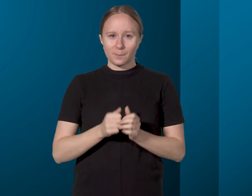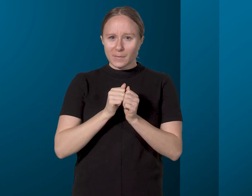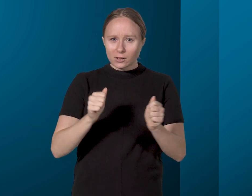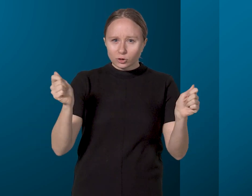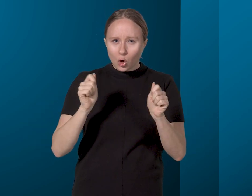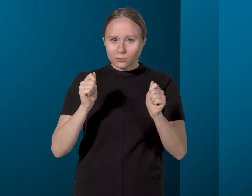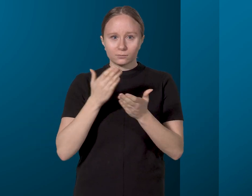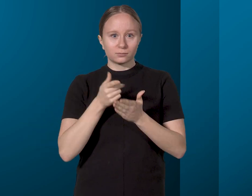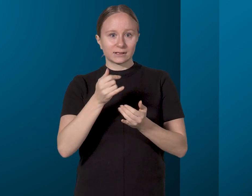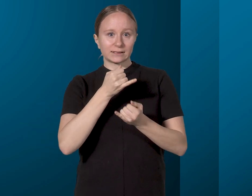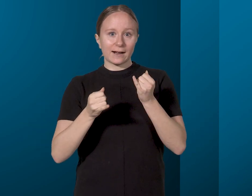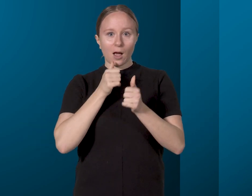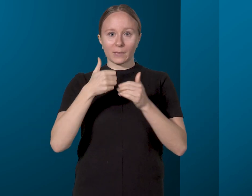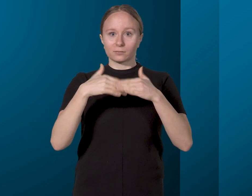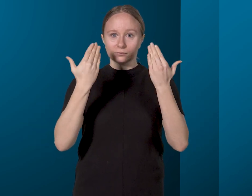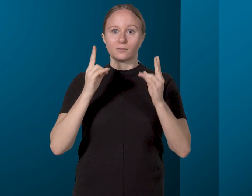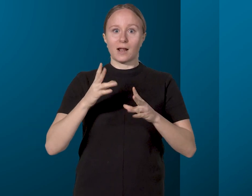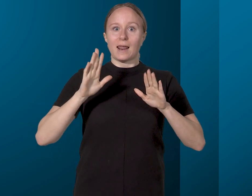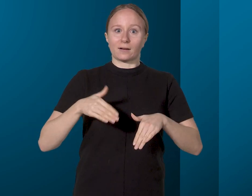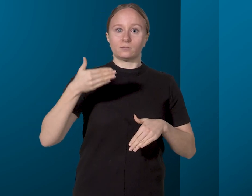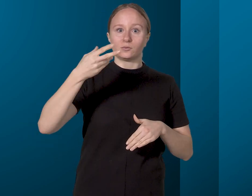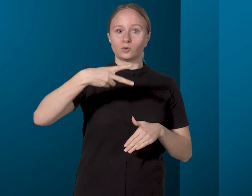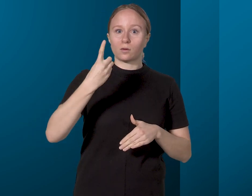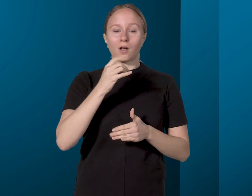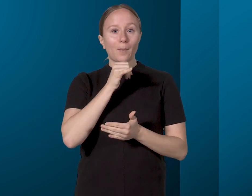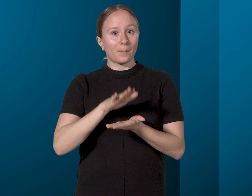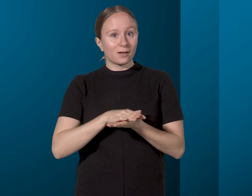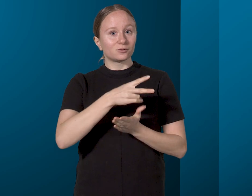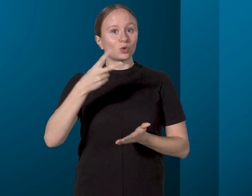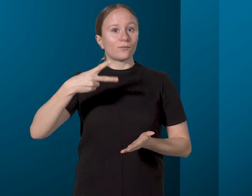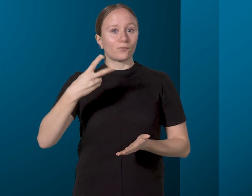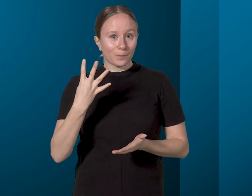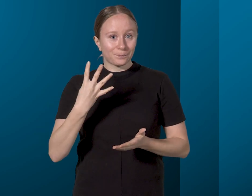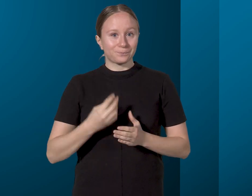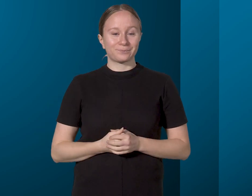Men skynda, den sista anmälningsdagen är redan den 21 april 2024.